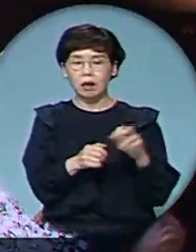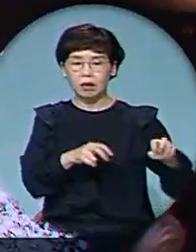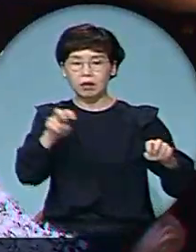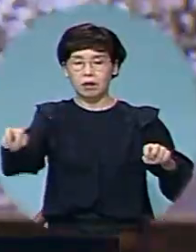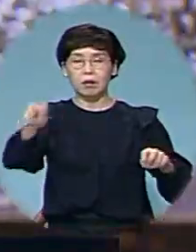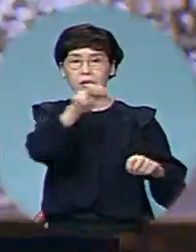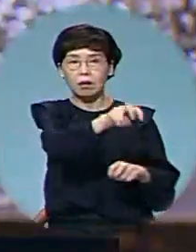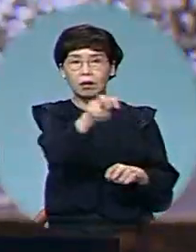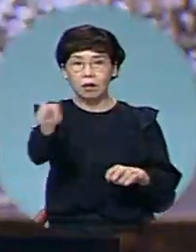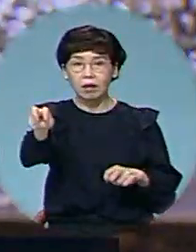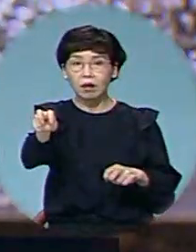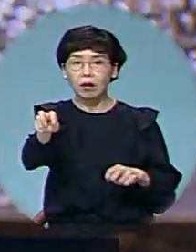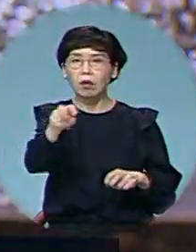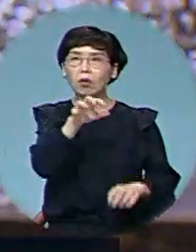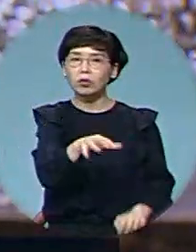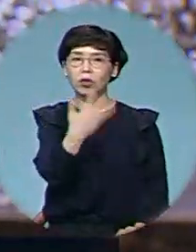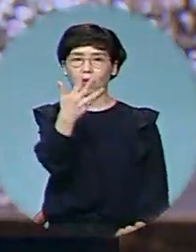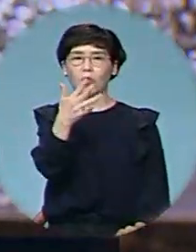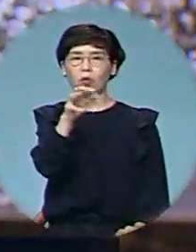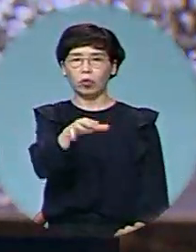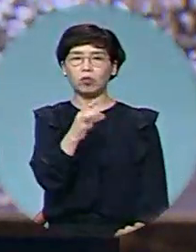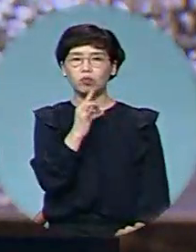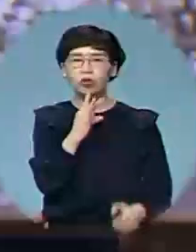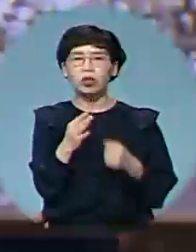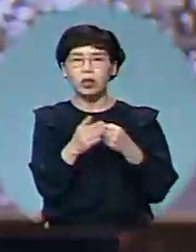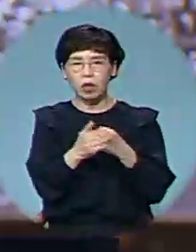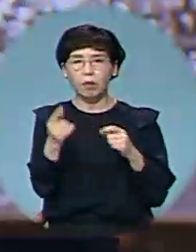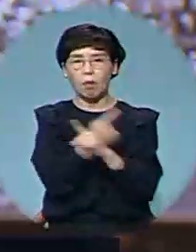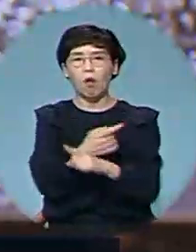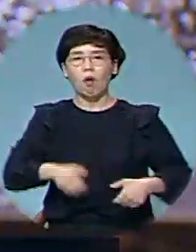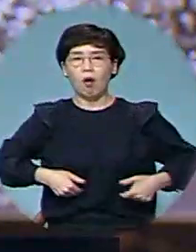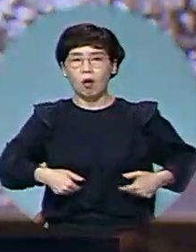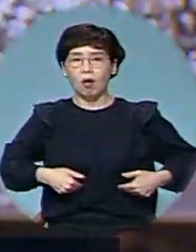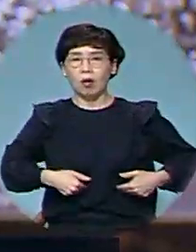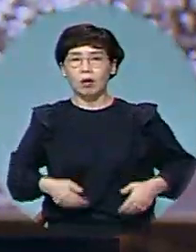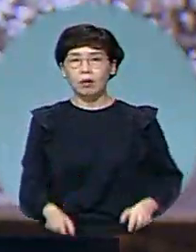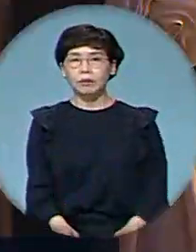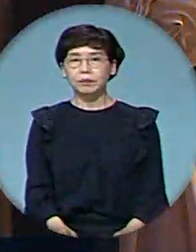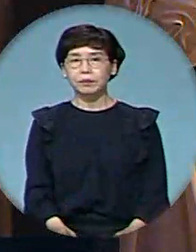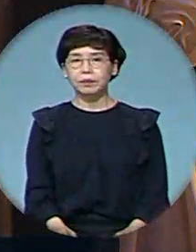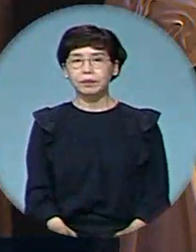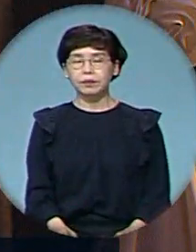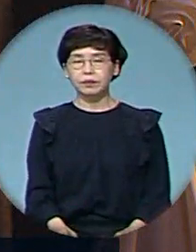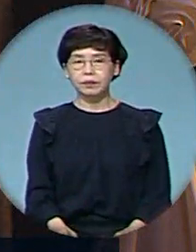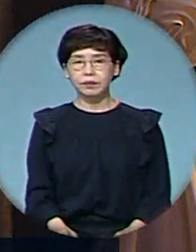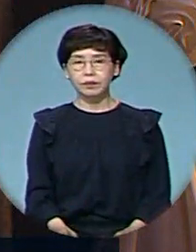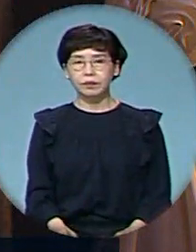안내한 곳은 불과 8곳에 불과해 개선이 필요한 걸로 나타났습니다. SBS 김형래입니다.